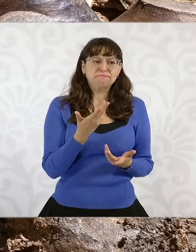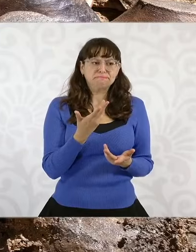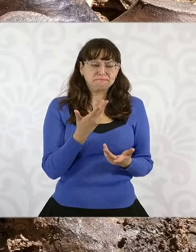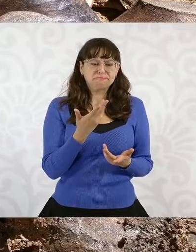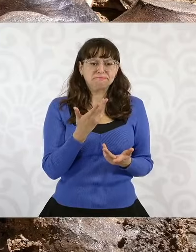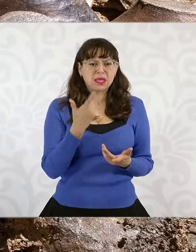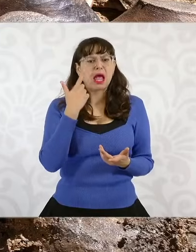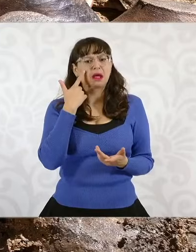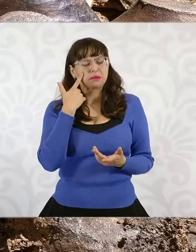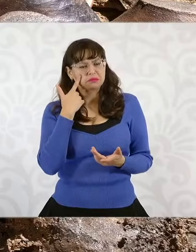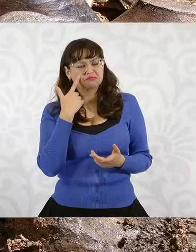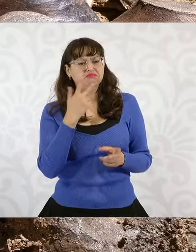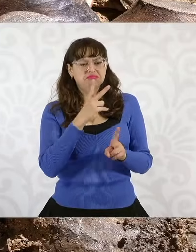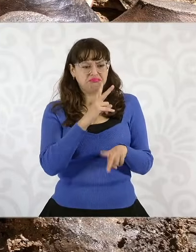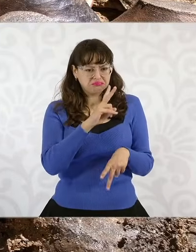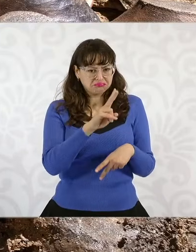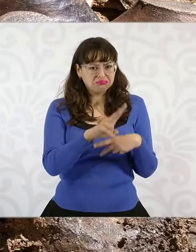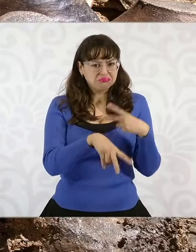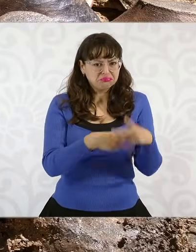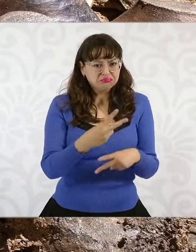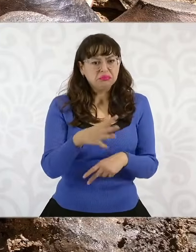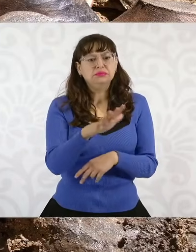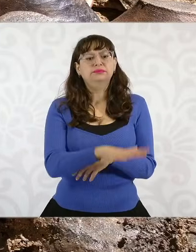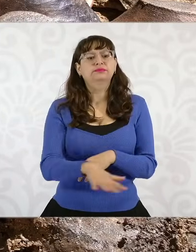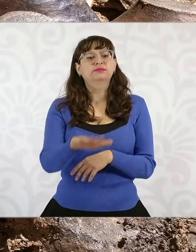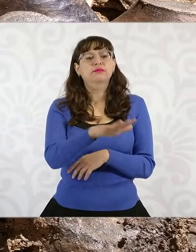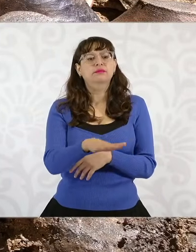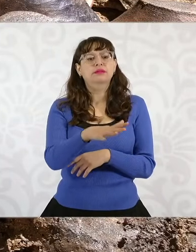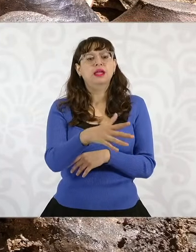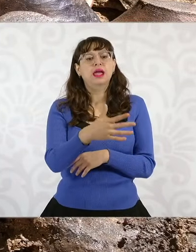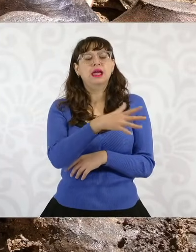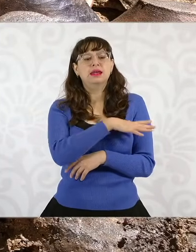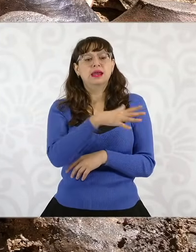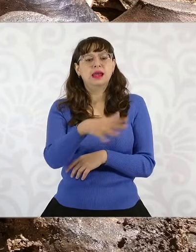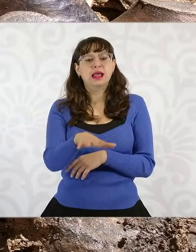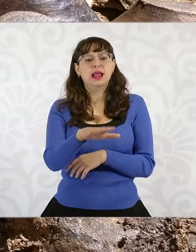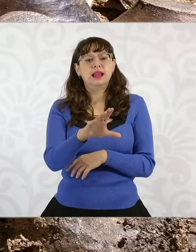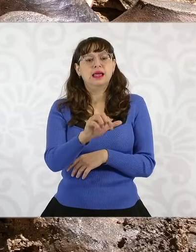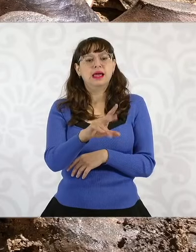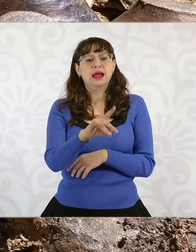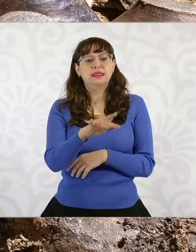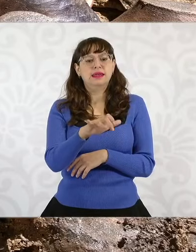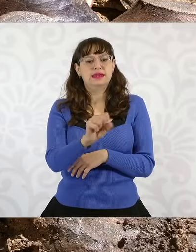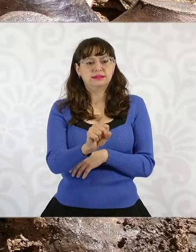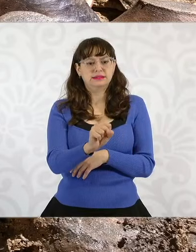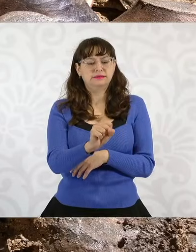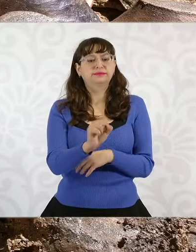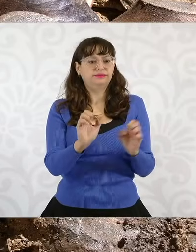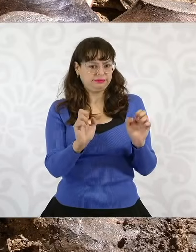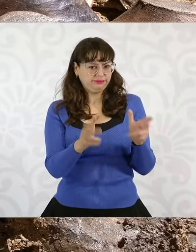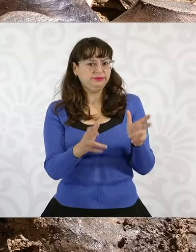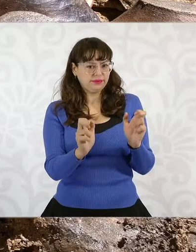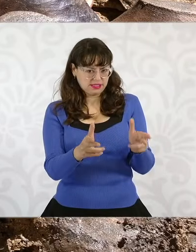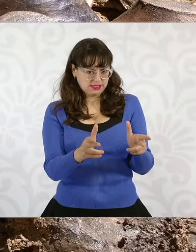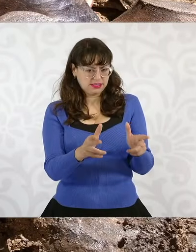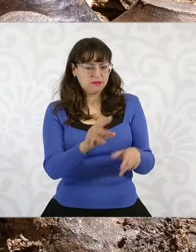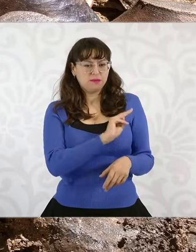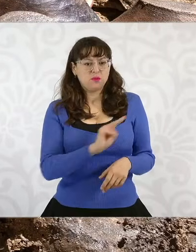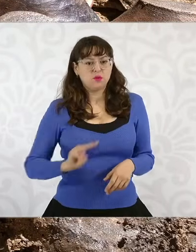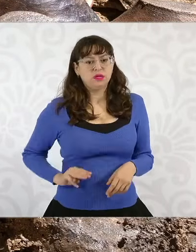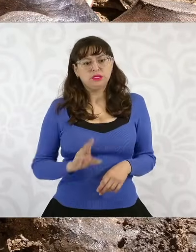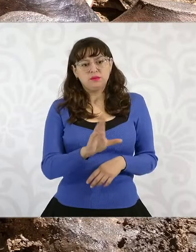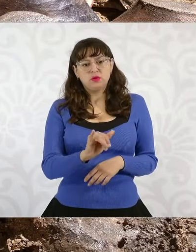a la comunidad general Lázaro Cárdenas en el municipio de Cintalapa en Chiapas y gracias a